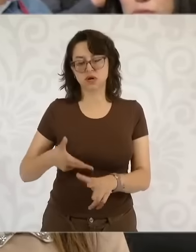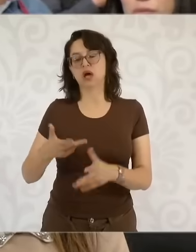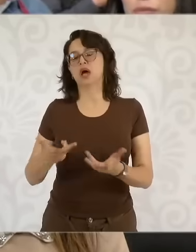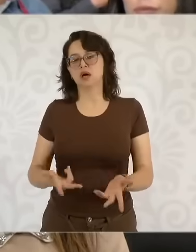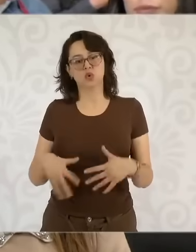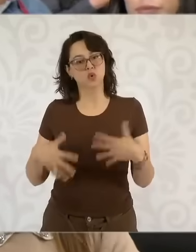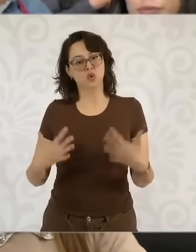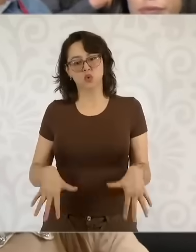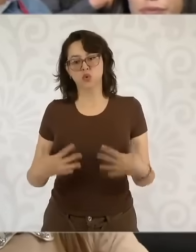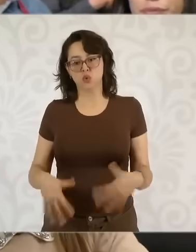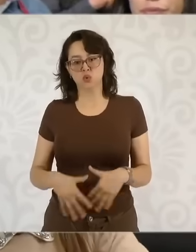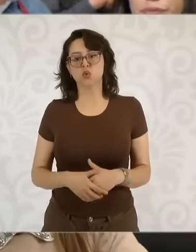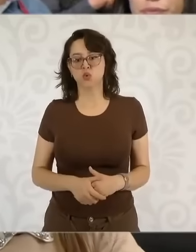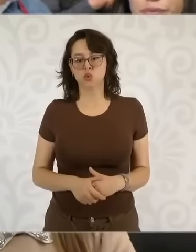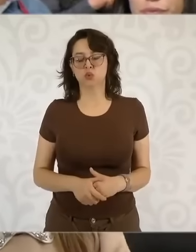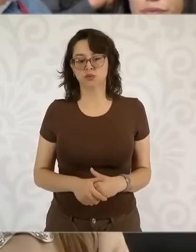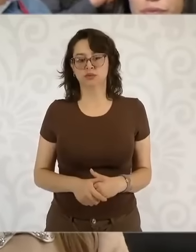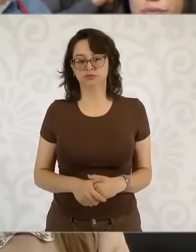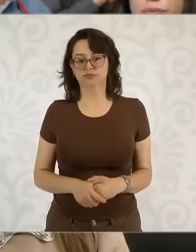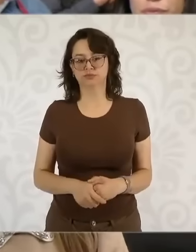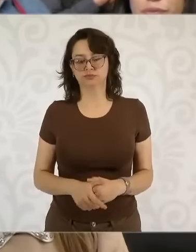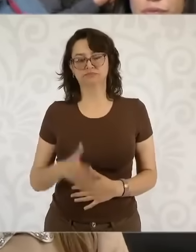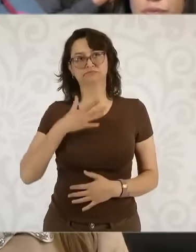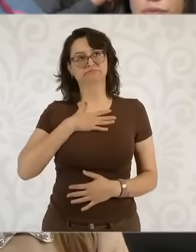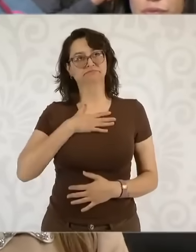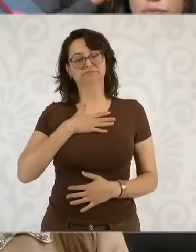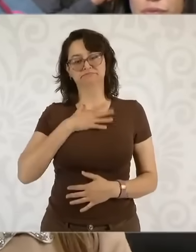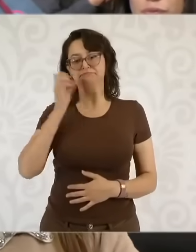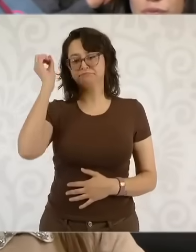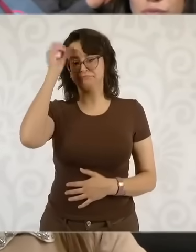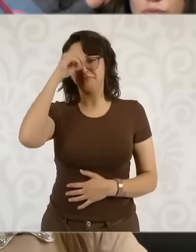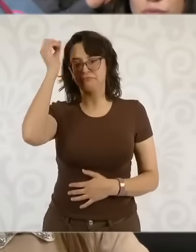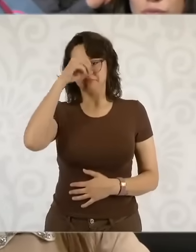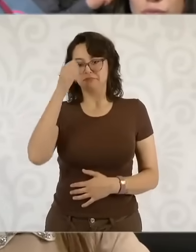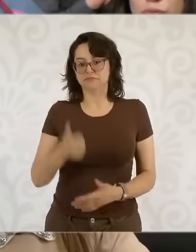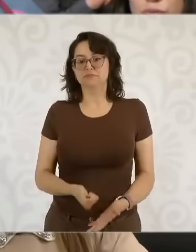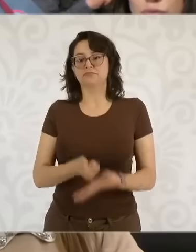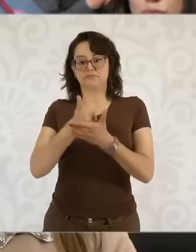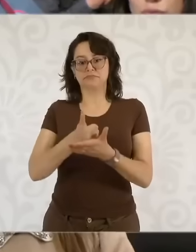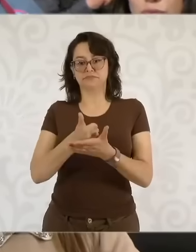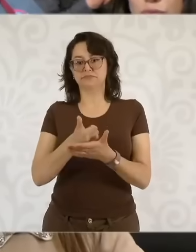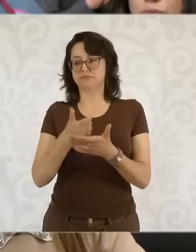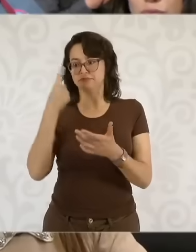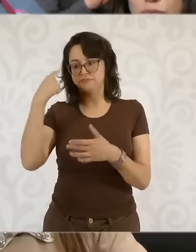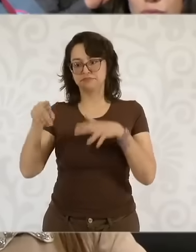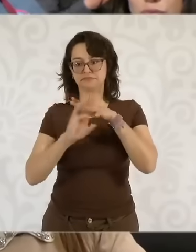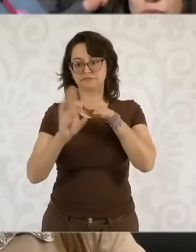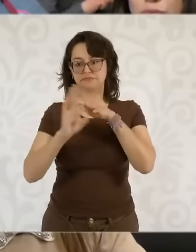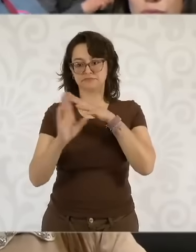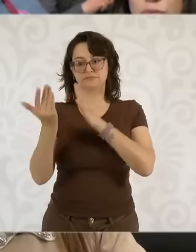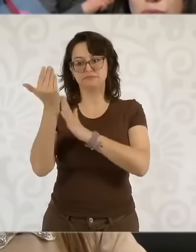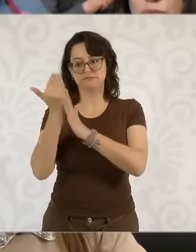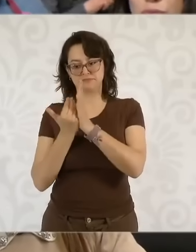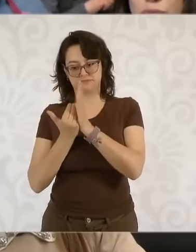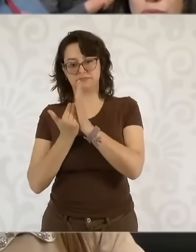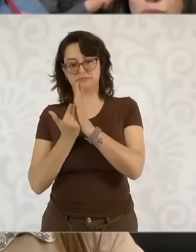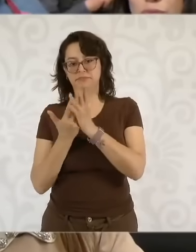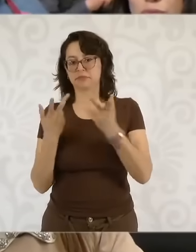barreras para eh desde mi punto de vista frenar la migración y hacer que eh mexicanos no busquen